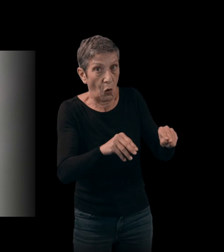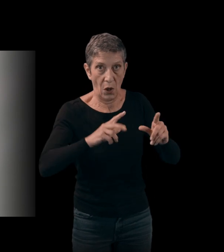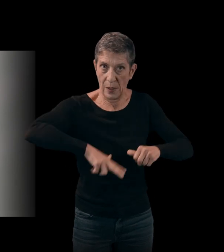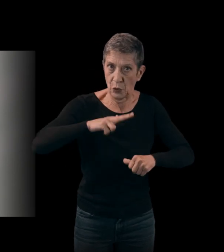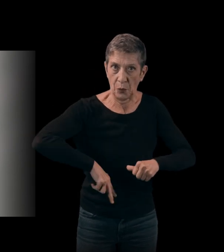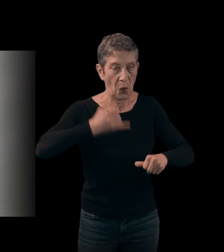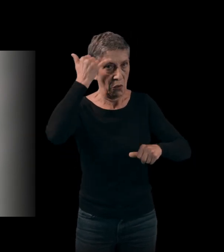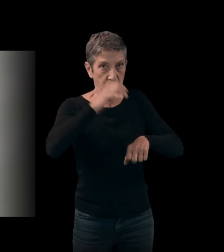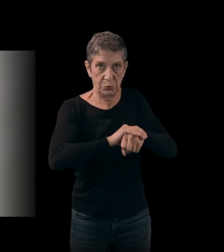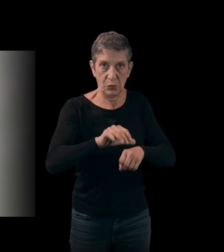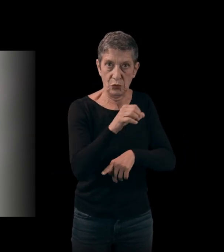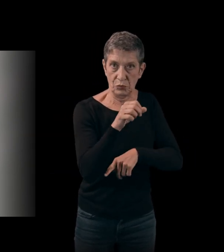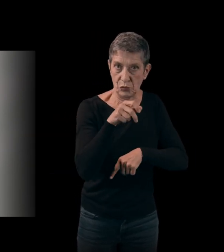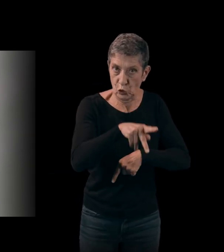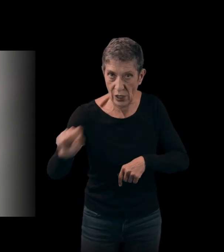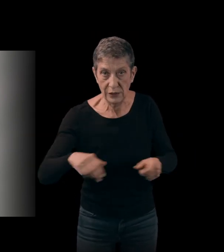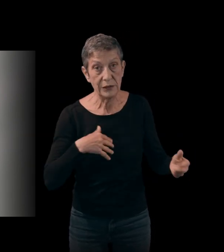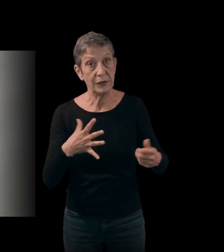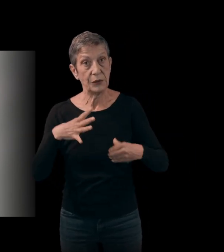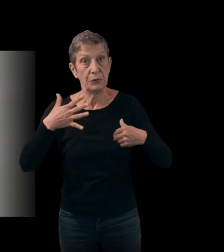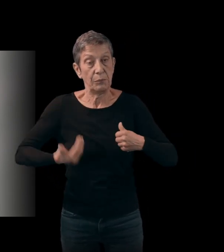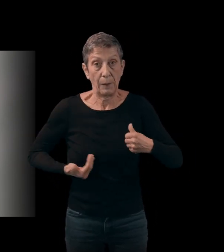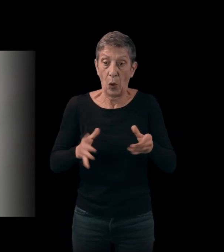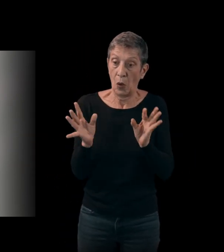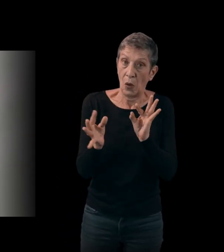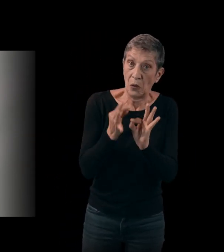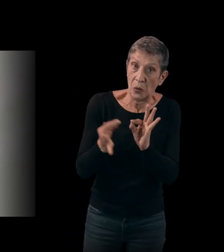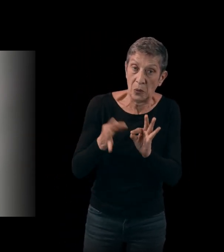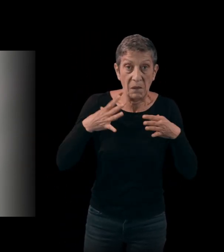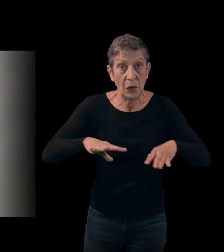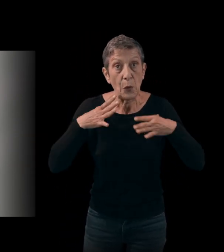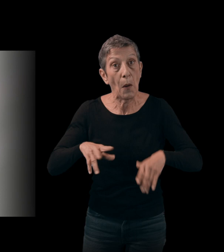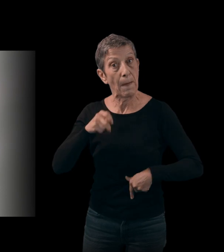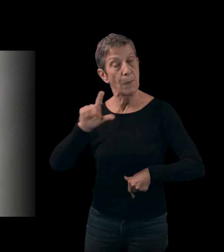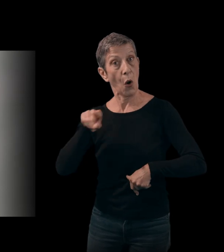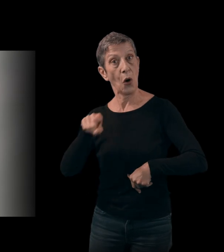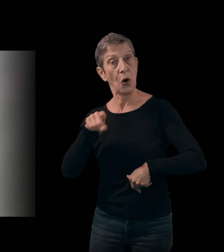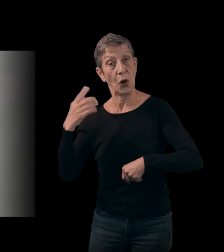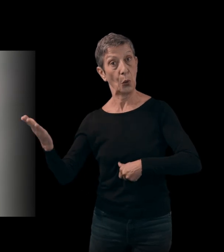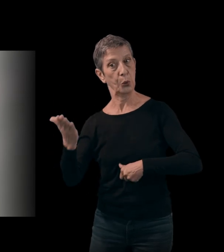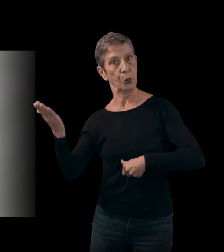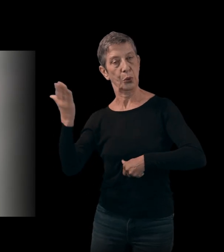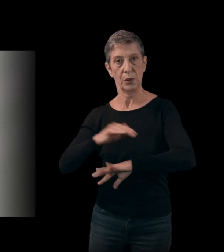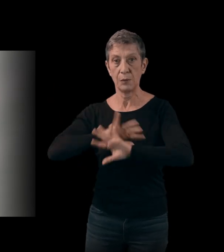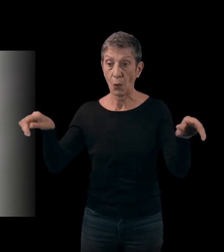maman reprisait des robes et rapiéçait, Paul portait le mérite en culottes courtes. Puis il se mit à cracher ses poumons comme pas possible.